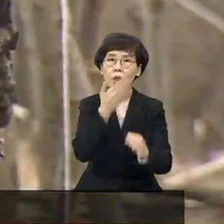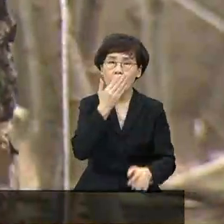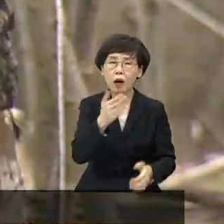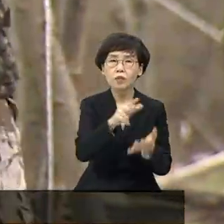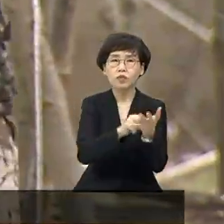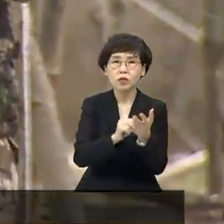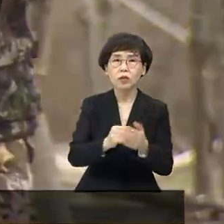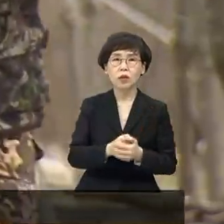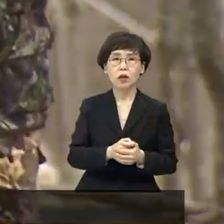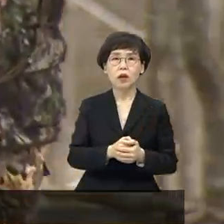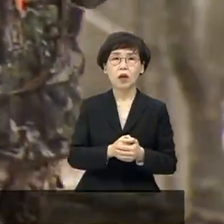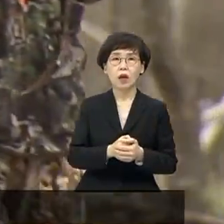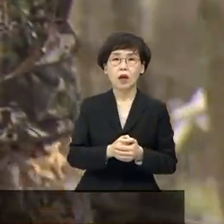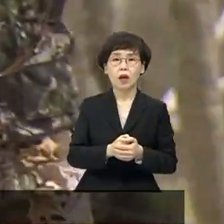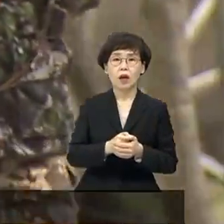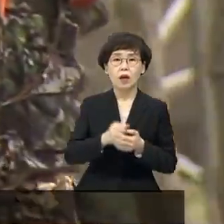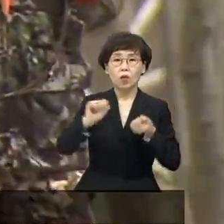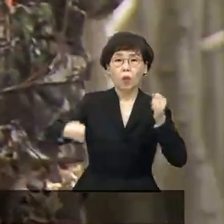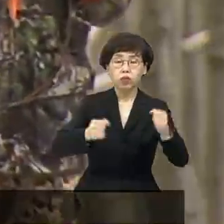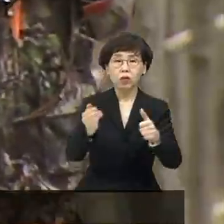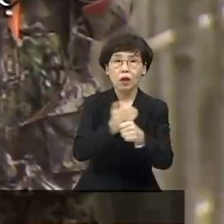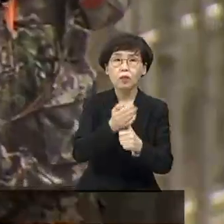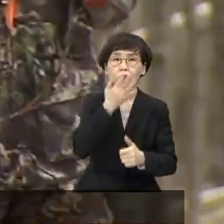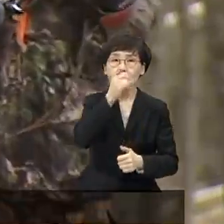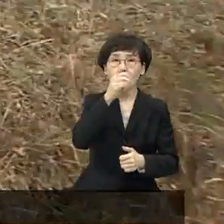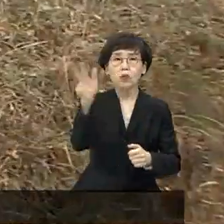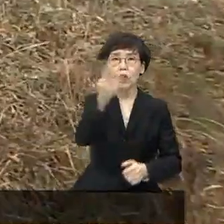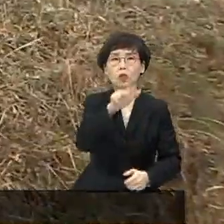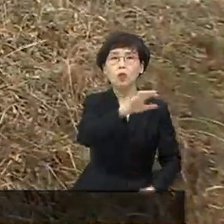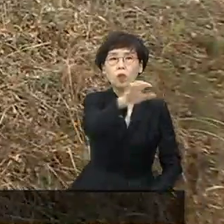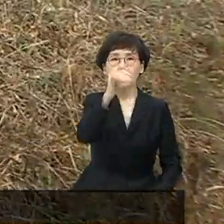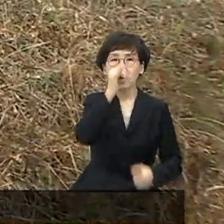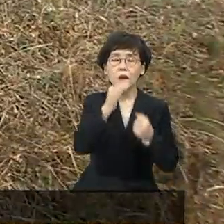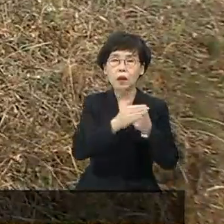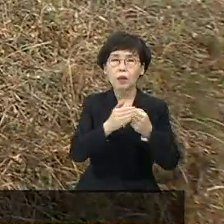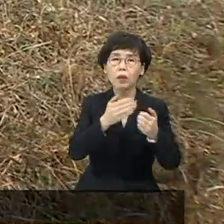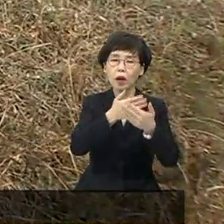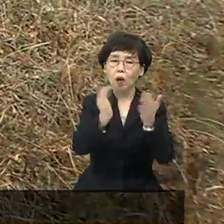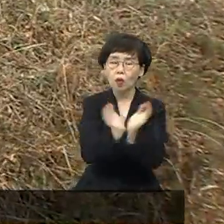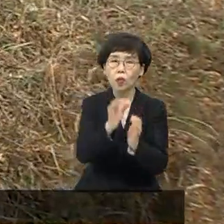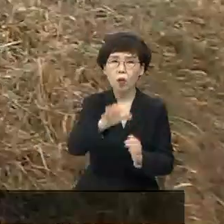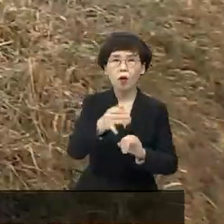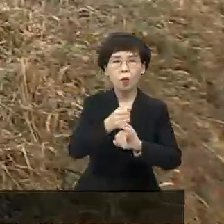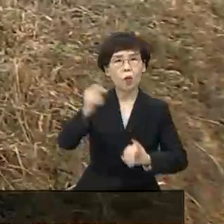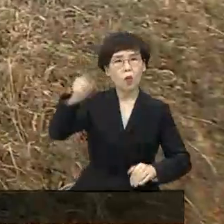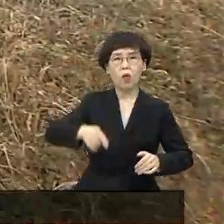미지수입니다. 유해 조수를 잡을 수 있는 곳이 전국 곳곳에 있어 굳이 강원도까지 올 이유가 없다는 겁니다.